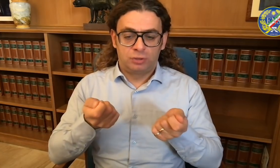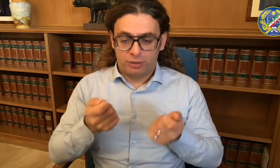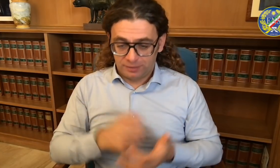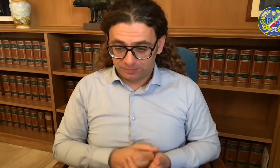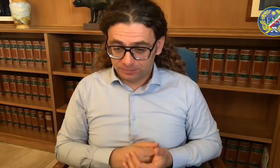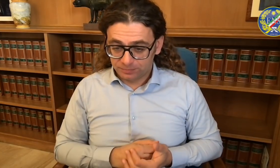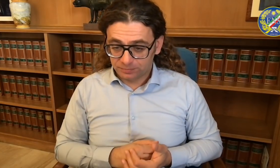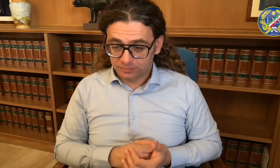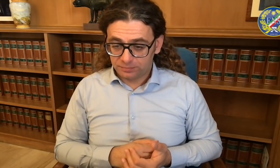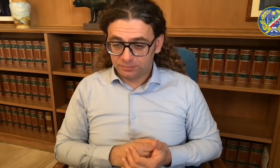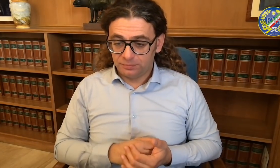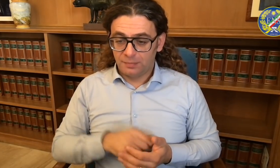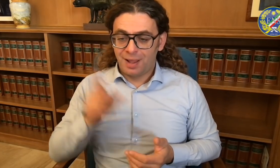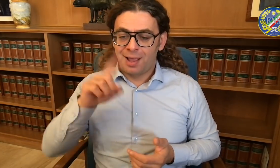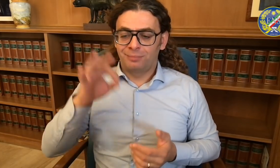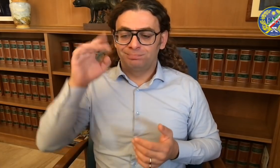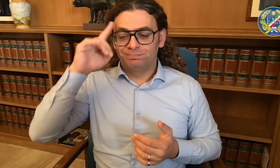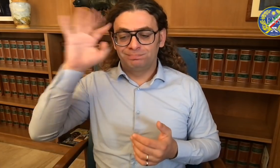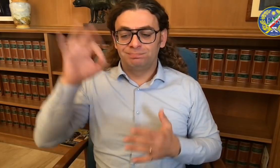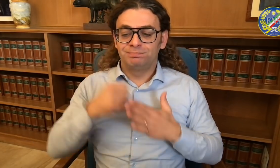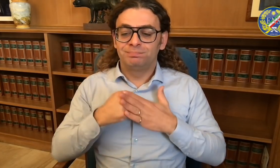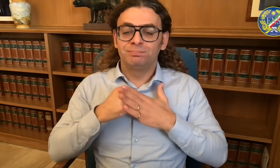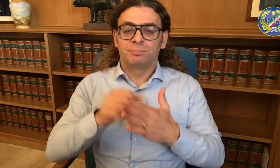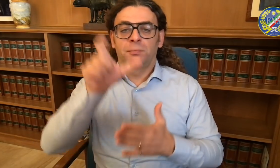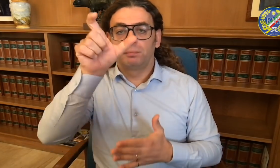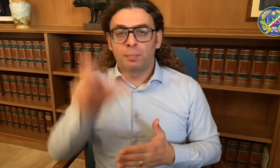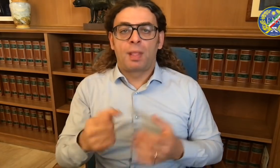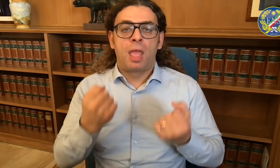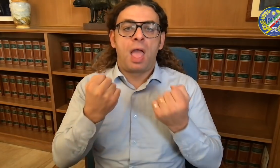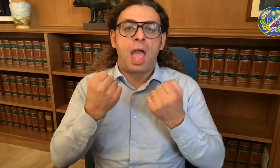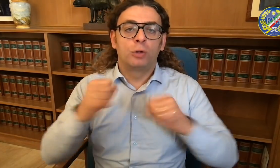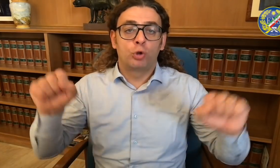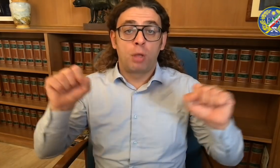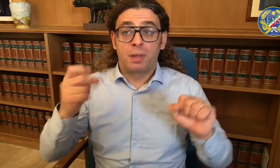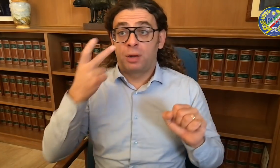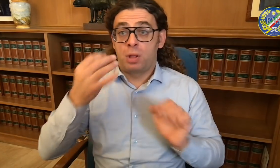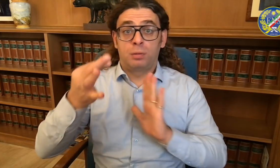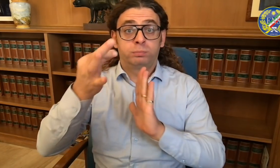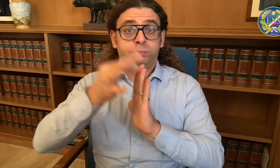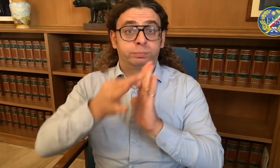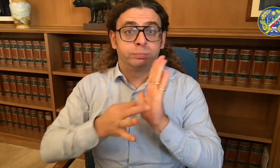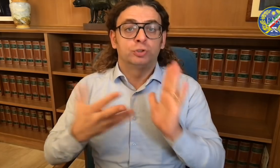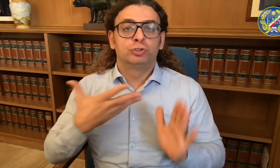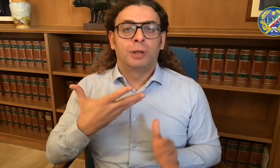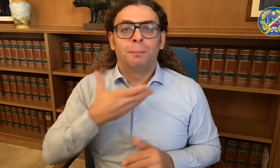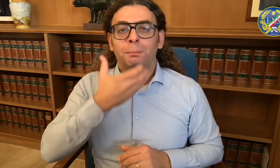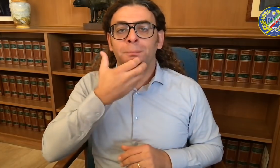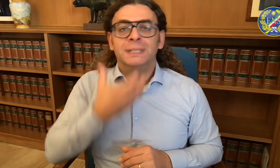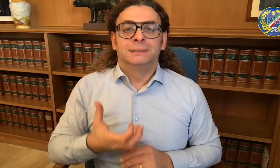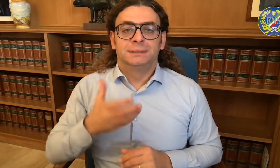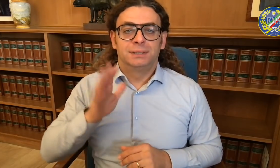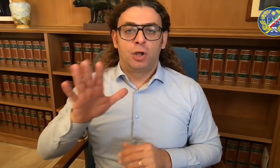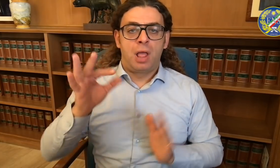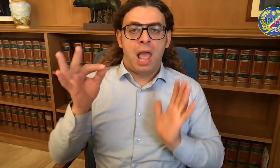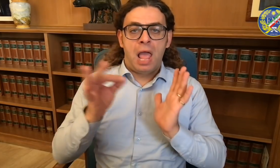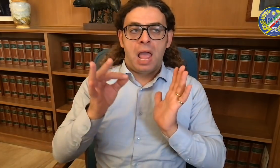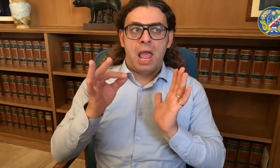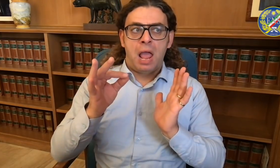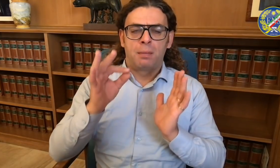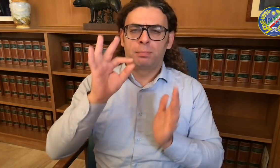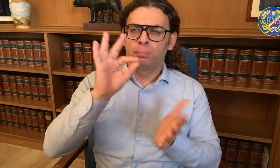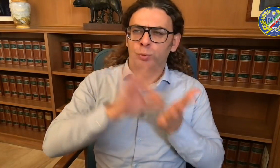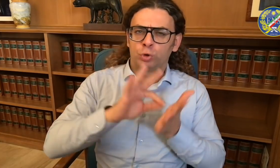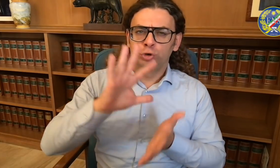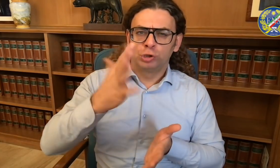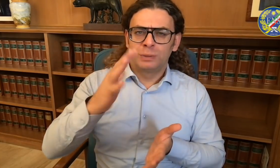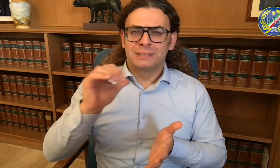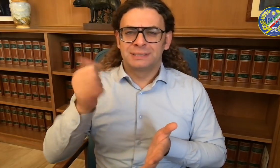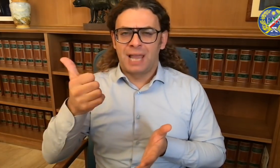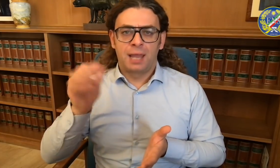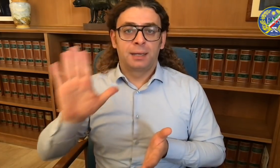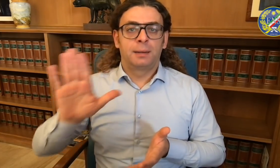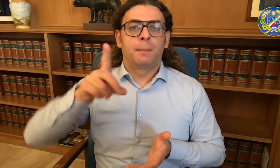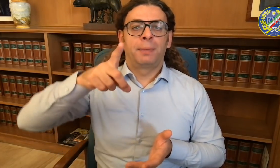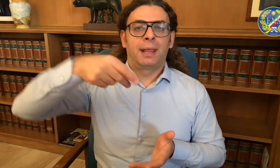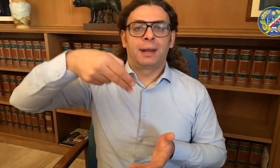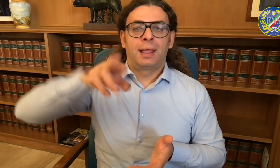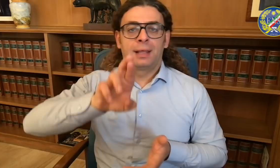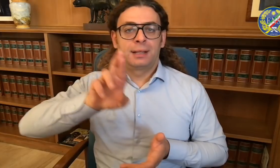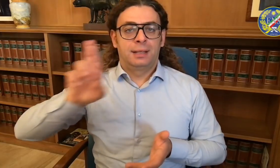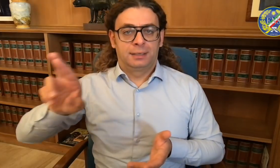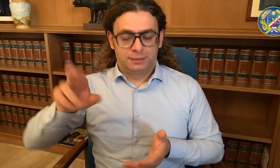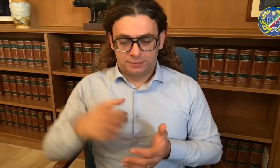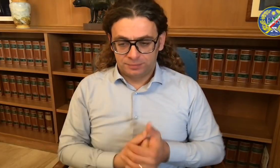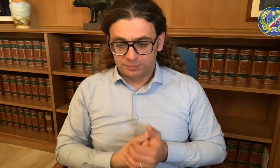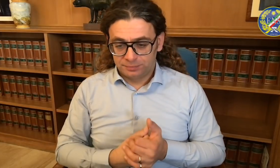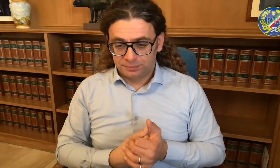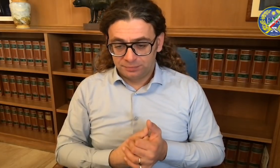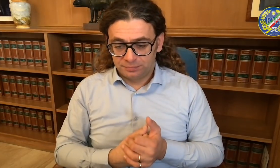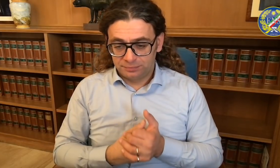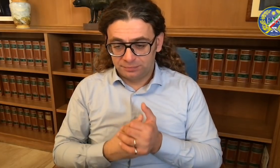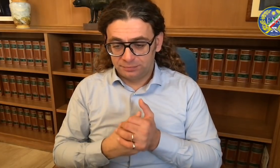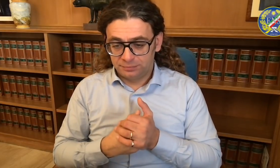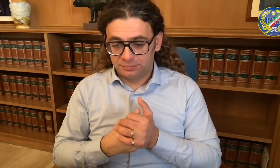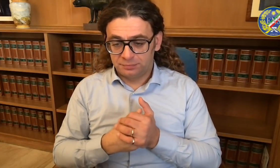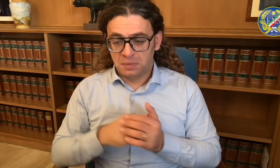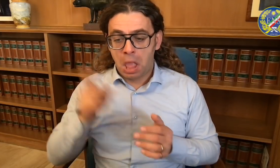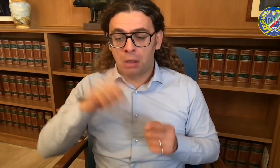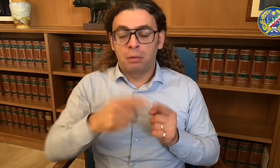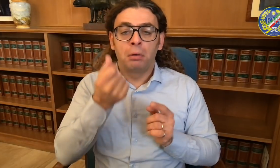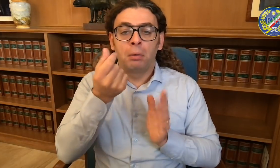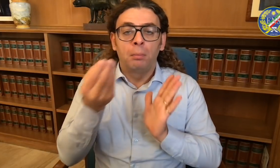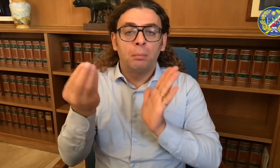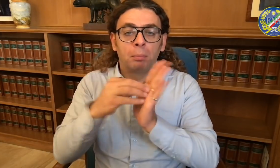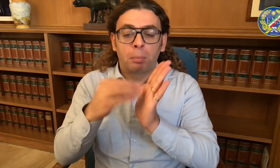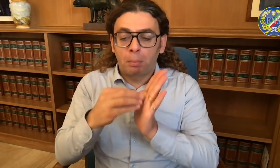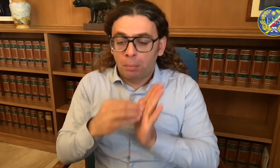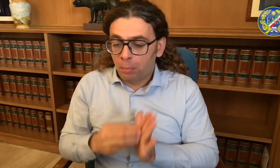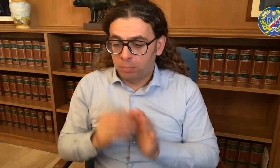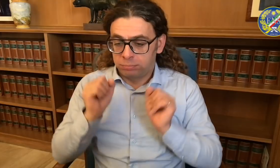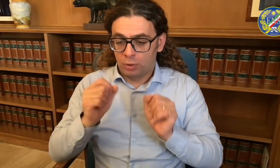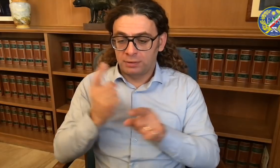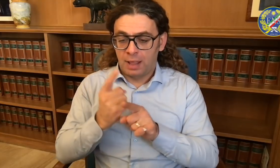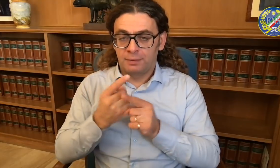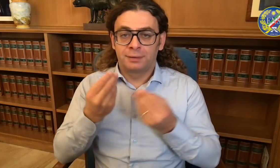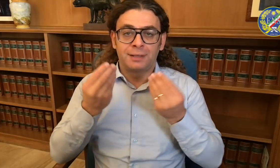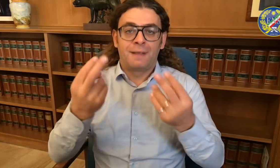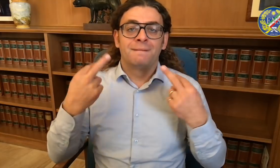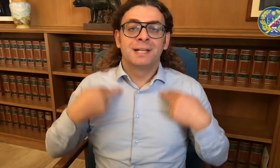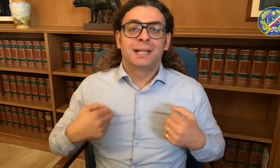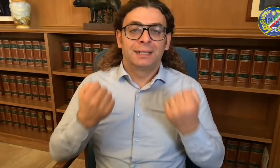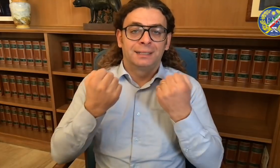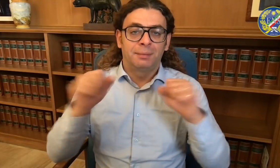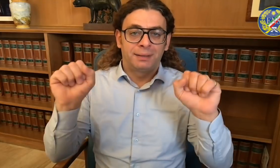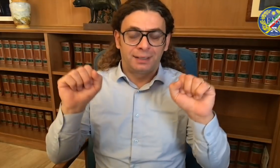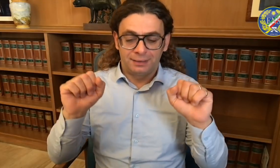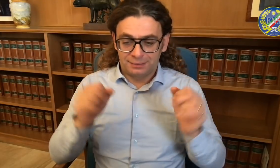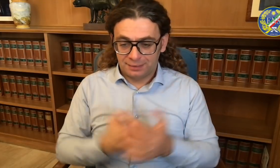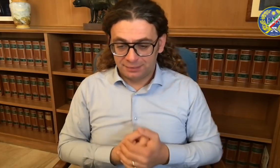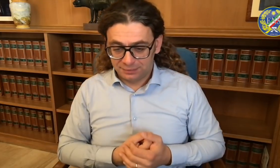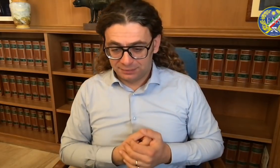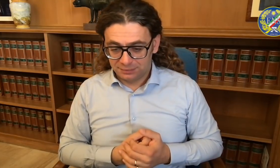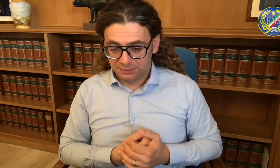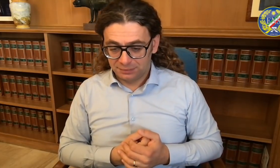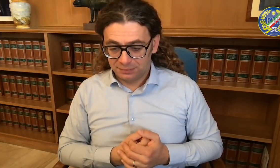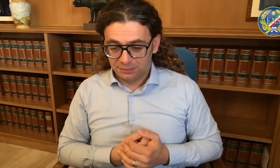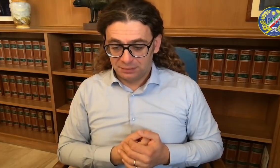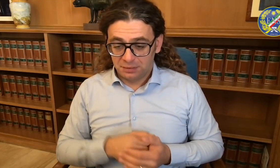sempre con l'obiettivo di sostenere l'autonomia della persona, come stabilito dalle missioni 5 e 6 del PNRR, prevedendo anche sostegni economici per garantire la vita indipendente.